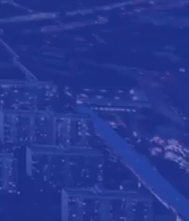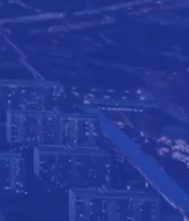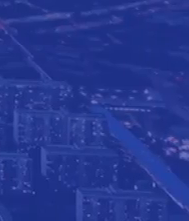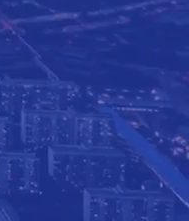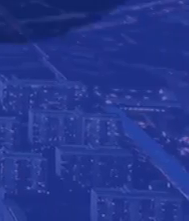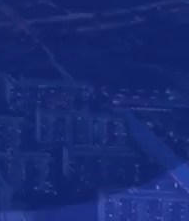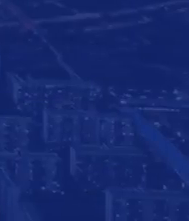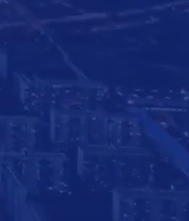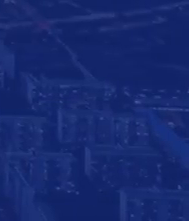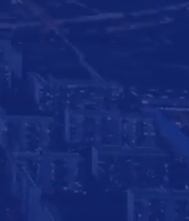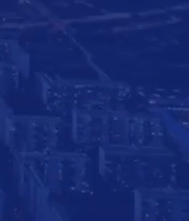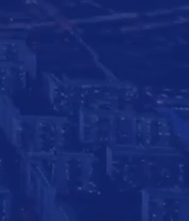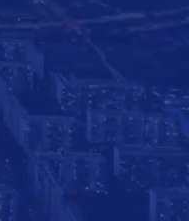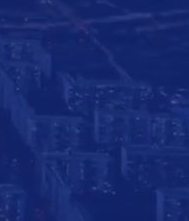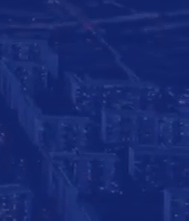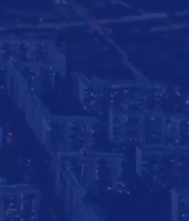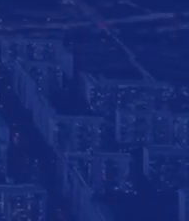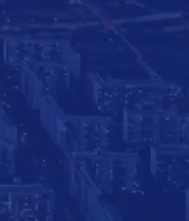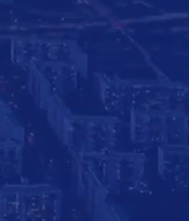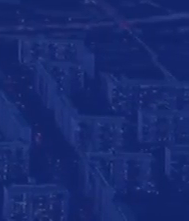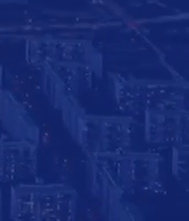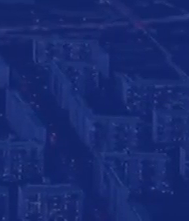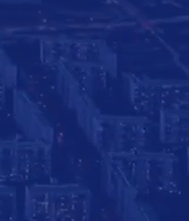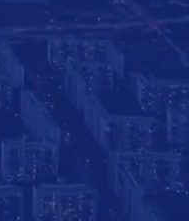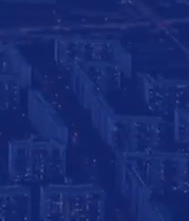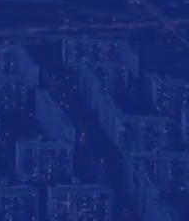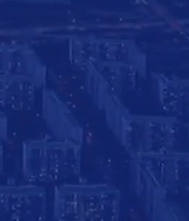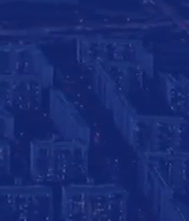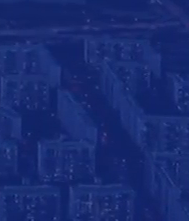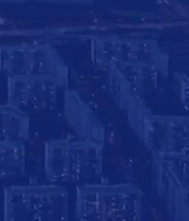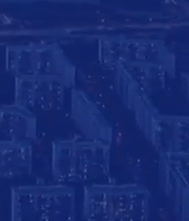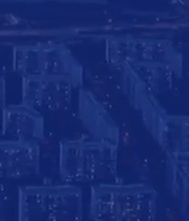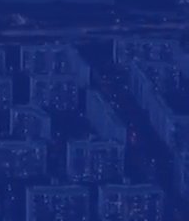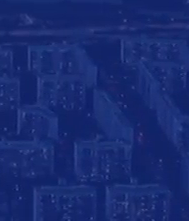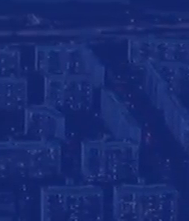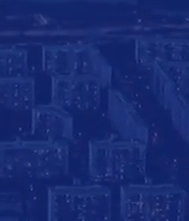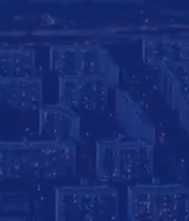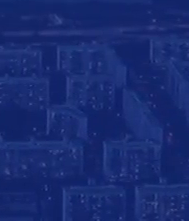(앵커) 조금씩 줄어드는가 싶던 하루 추가 확진자는 열흘 만에 다시 500명을